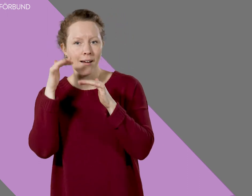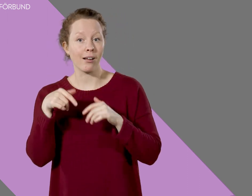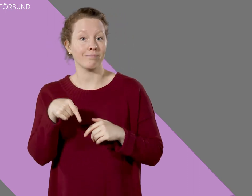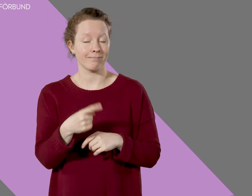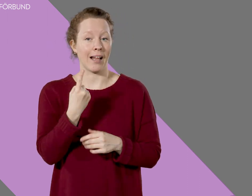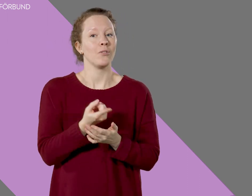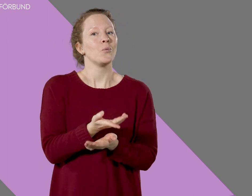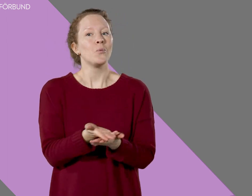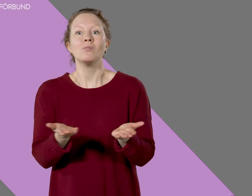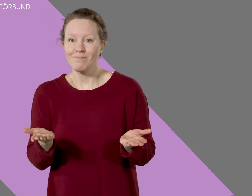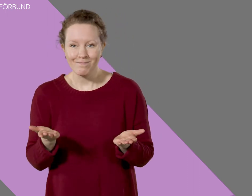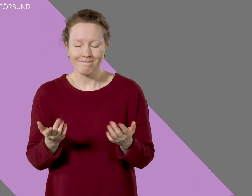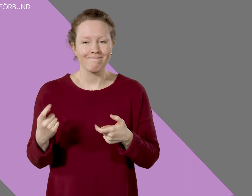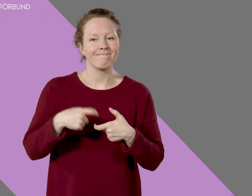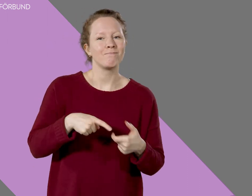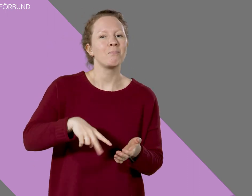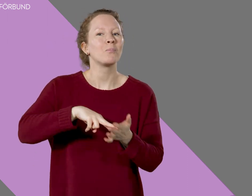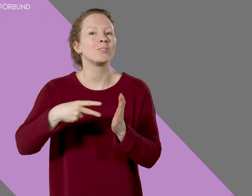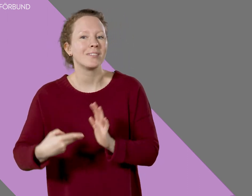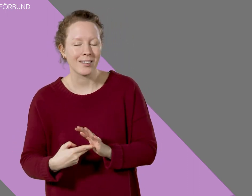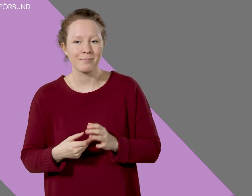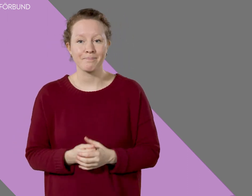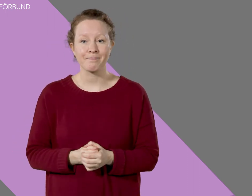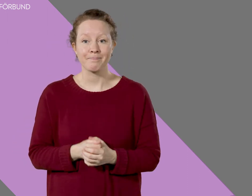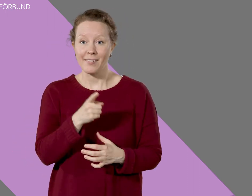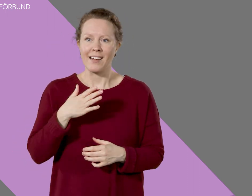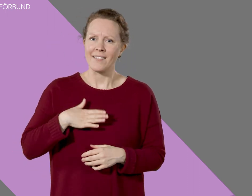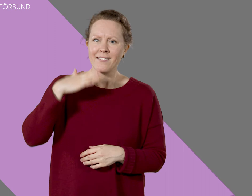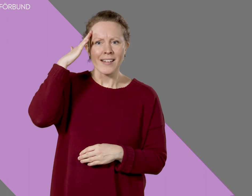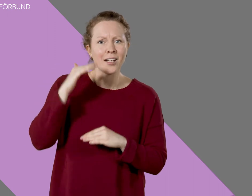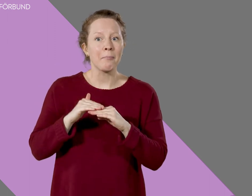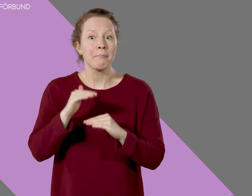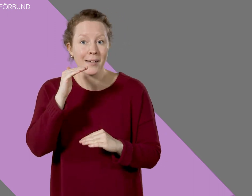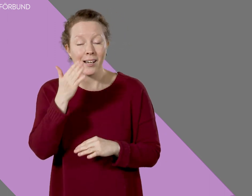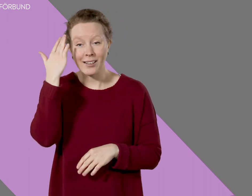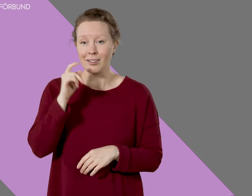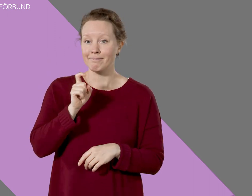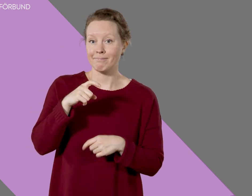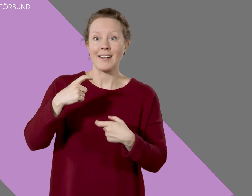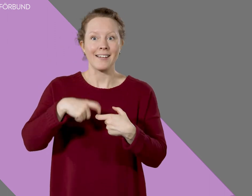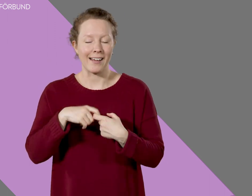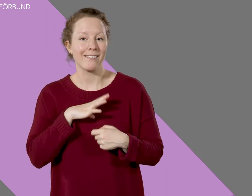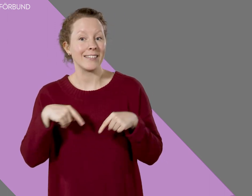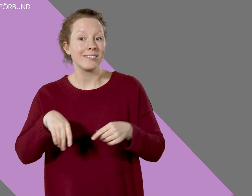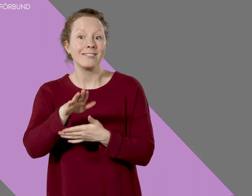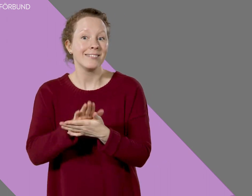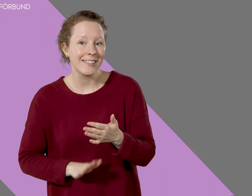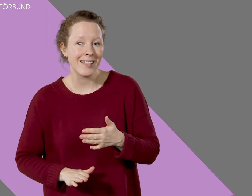som arrangerats inom projektet. Klicka på länken intill för mera information.